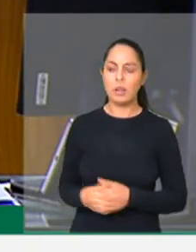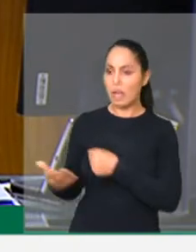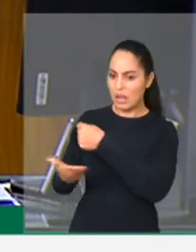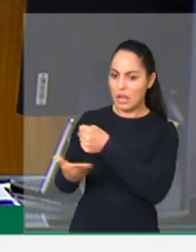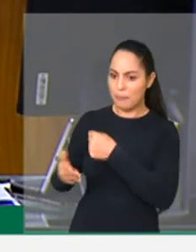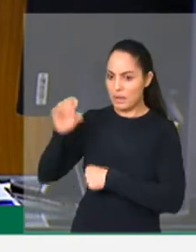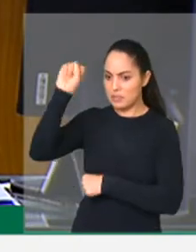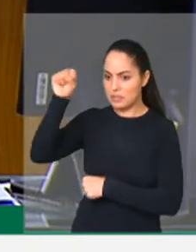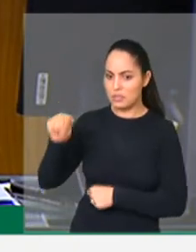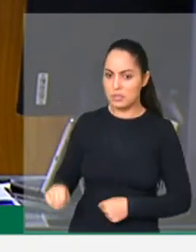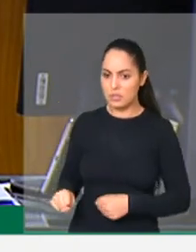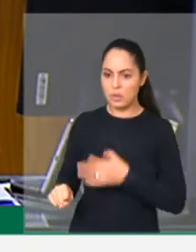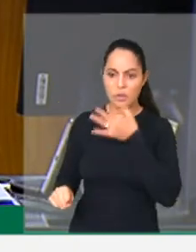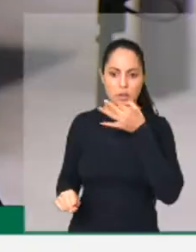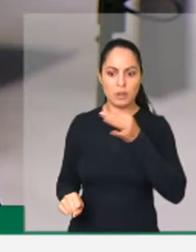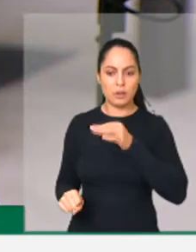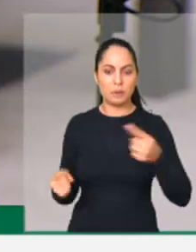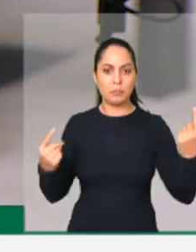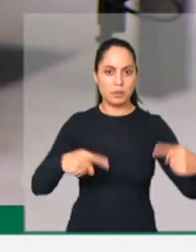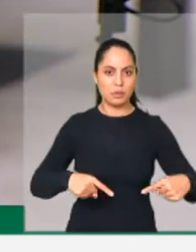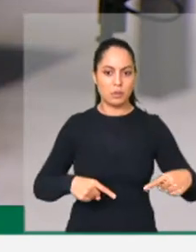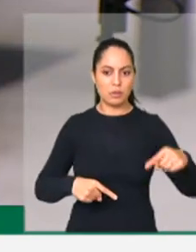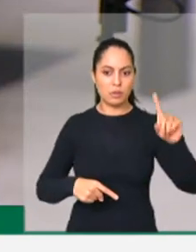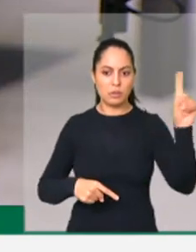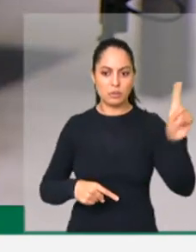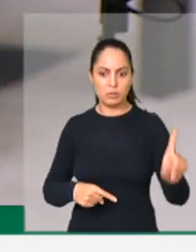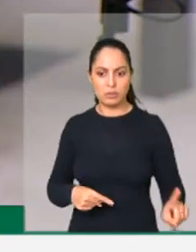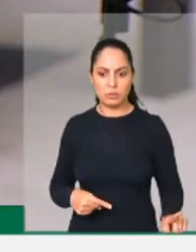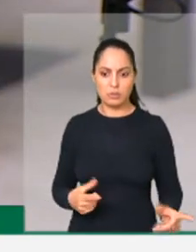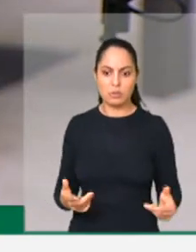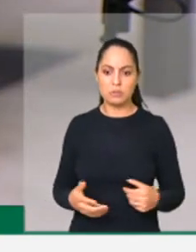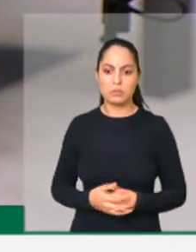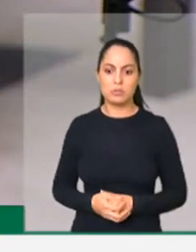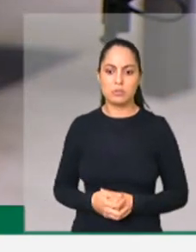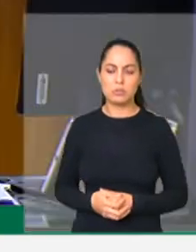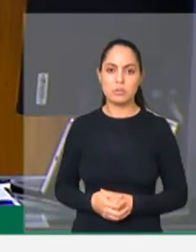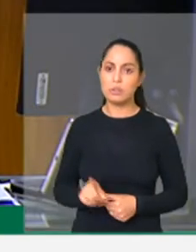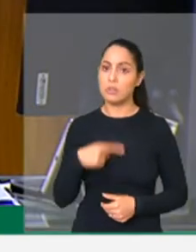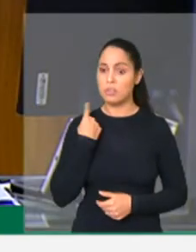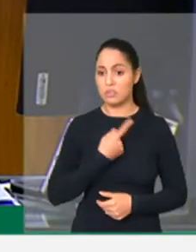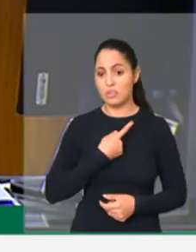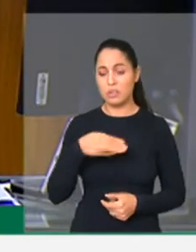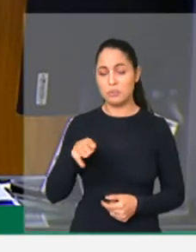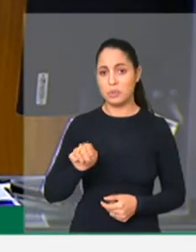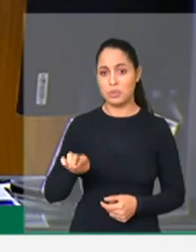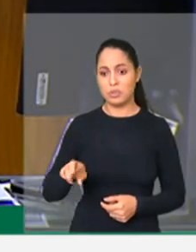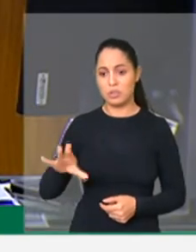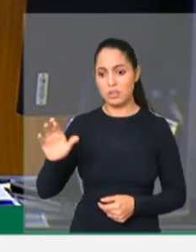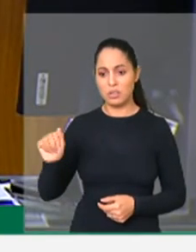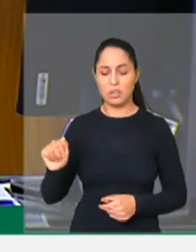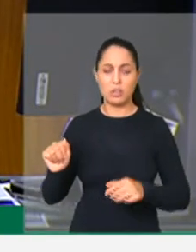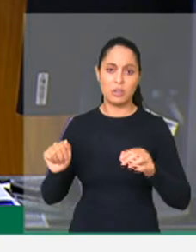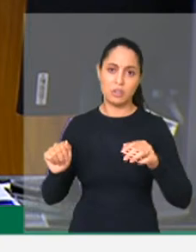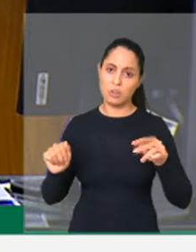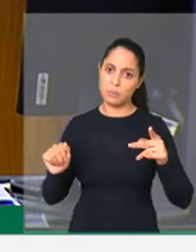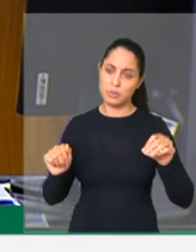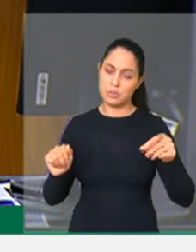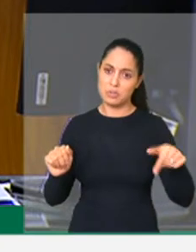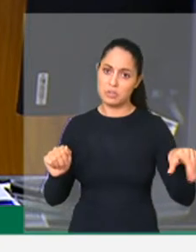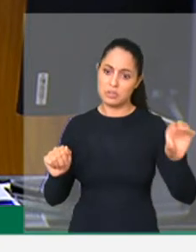MINORIA. DEPUTADA TALÍRIA. -- [DEPUTADO]: PRESIDENTE EU PENSEI QUE JÁ TIVESSEM NOS DESTAQUES DA OPOSIÇÃO MAS INFELIZMENTE AINDA ESTÁ NA VOTAÇÃO DA LEI DE CONVERSÃO. -- [PRESIDENTE]: PENSEI